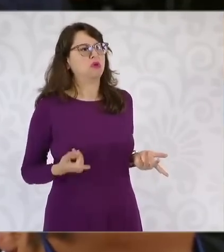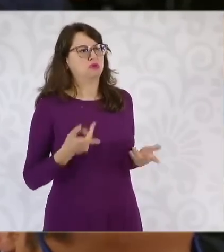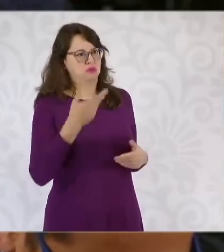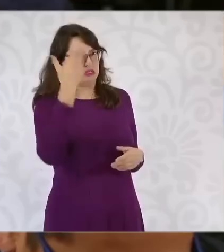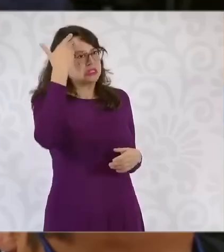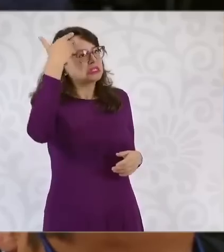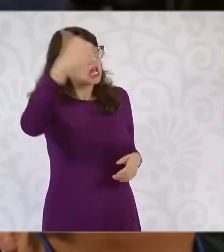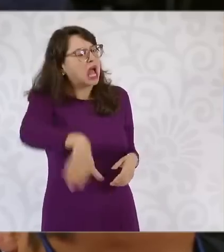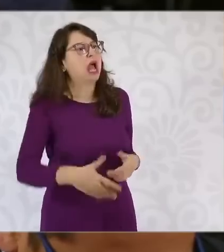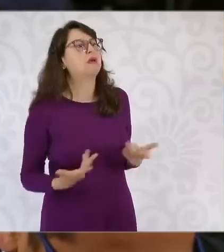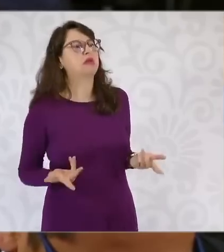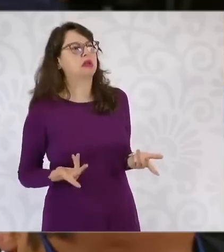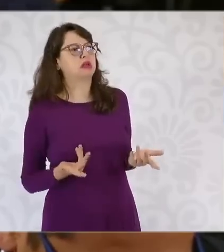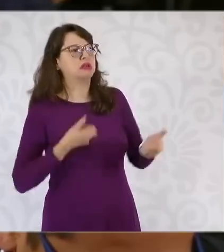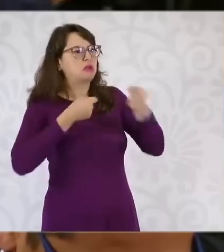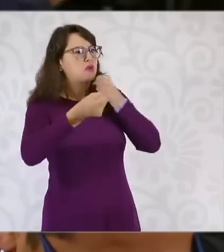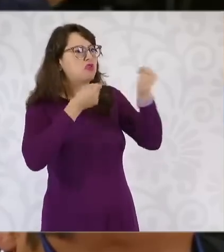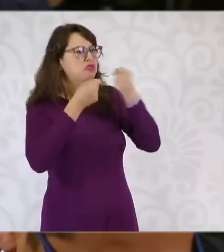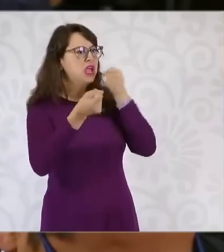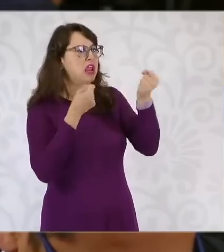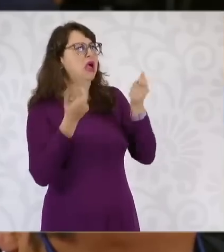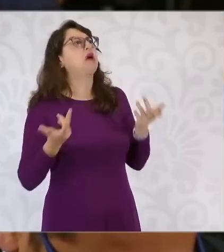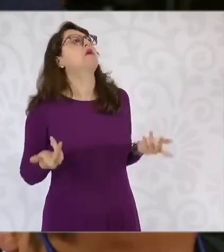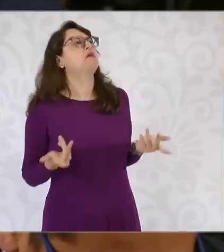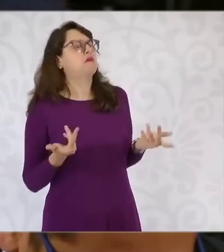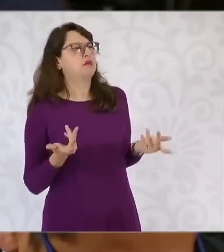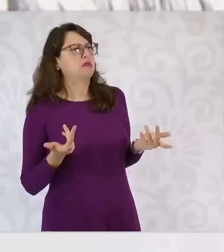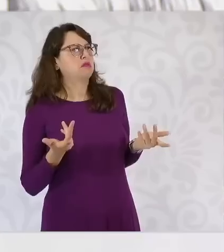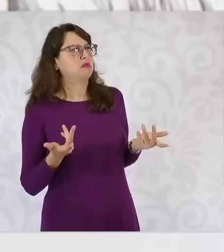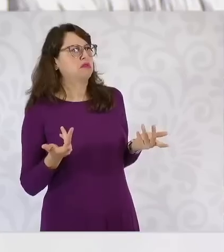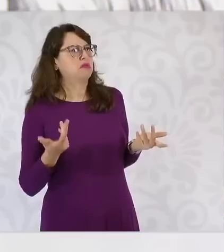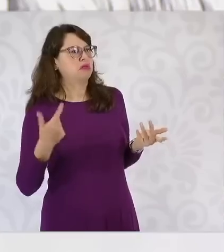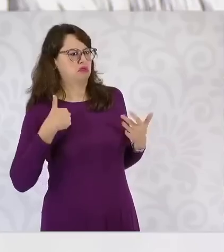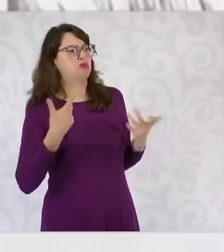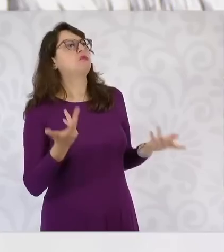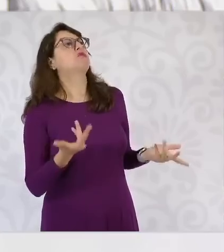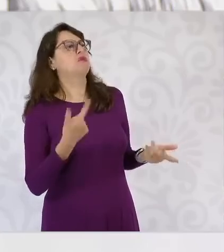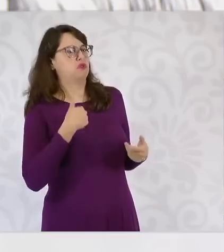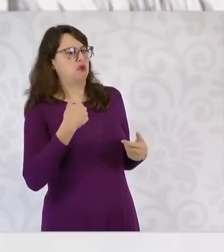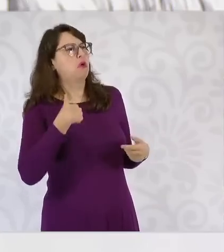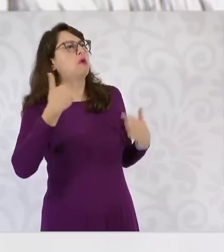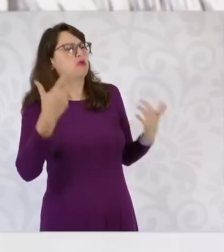es reportero Cuál es la función de un reportero por eso pres dónde publicaste dónde publicaste